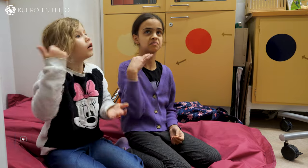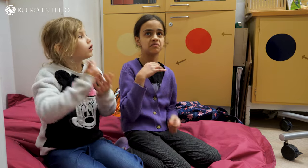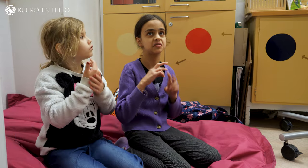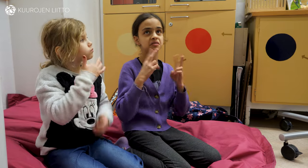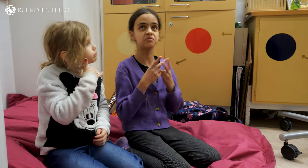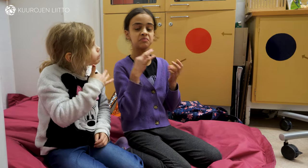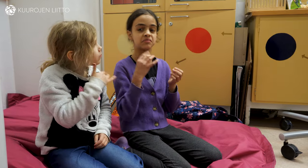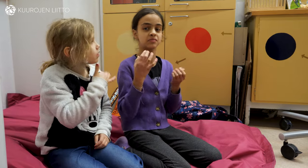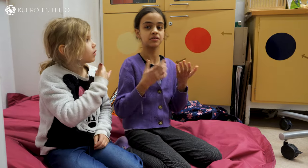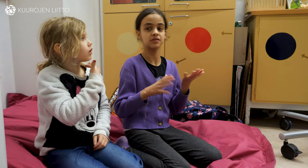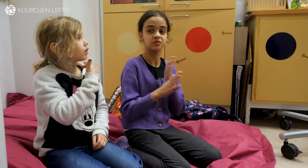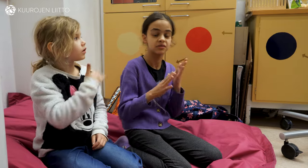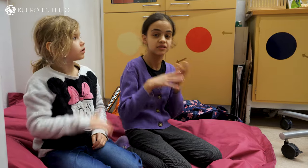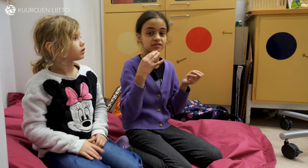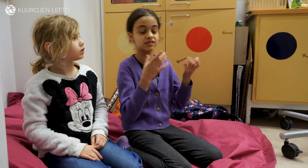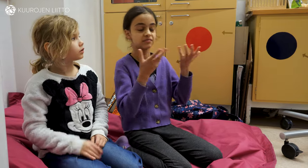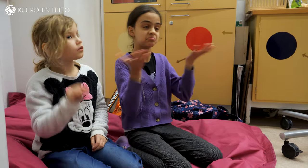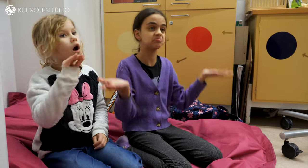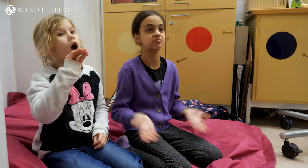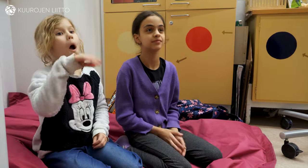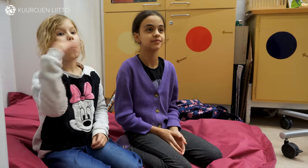Kerhossa on mukavaa, ollaan ulkona ja sen semmoista.